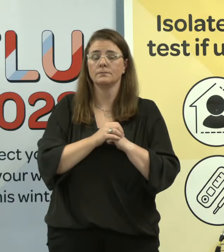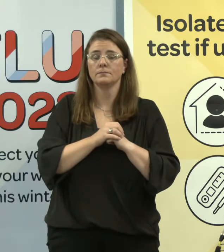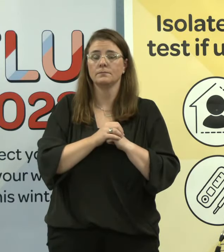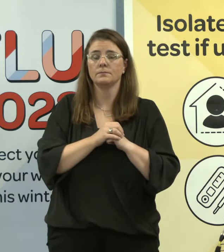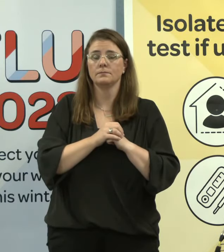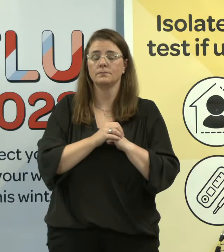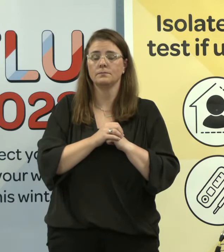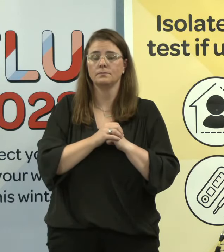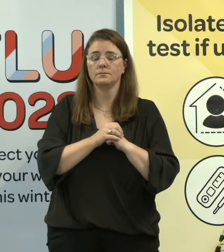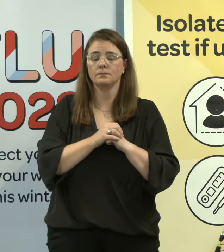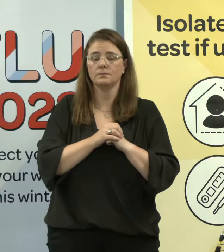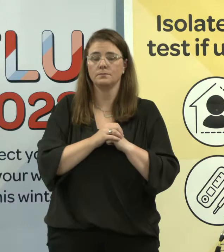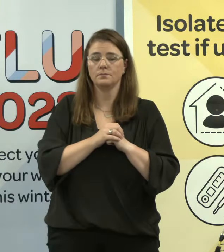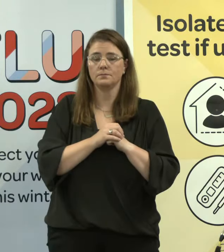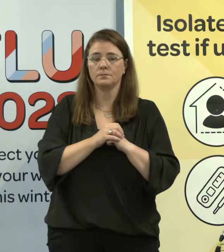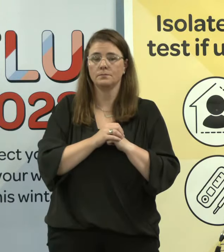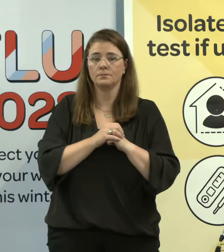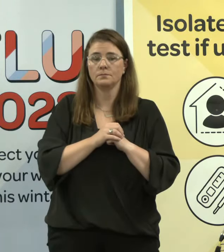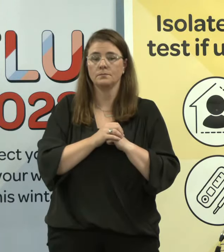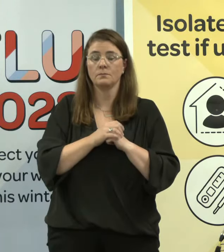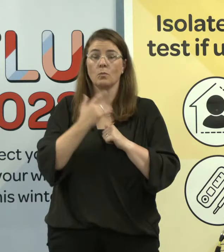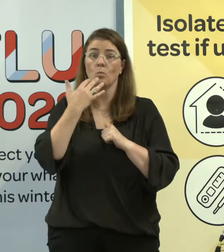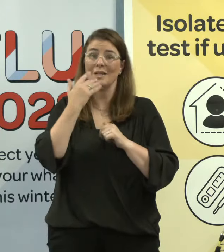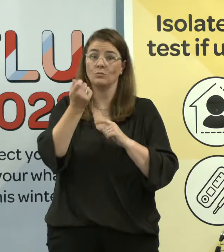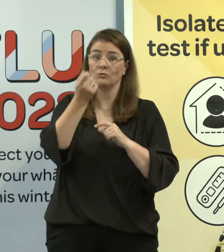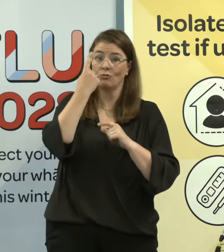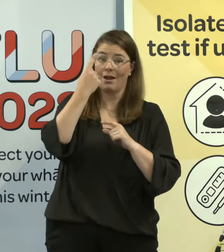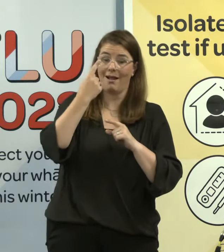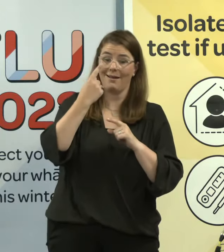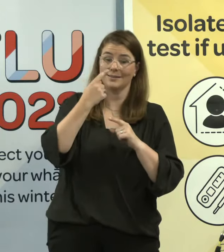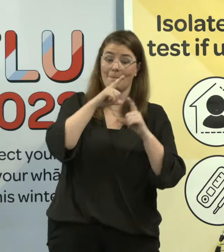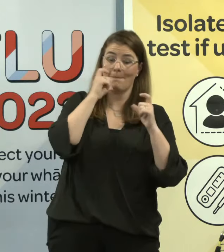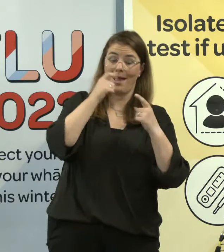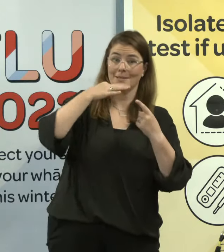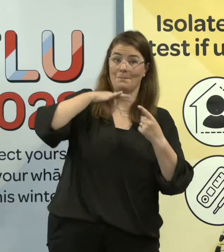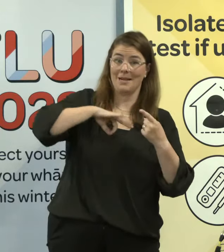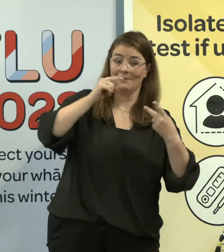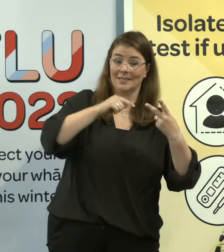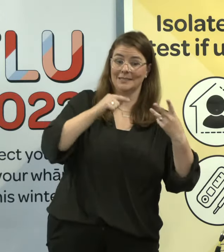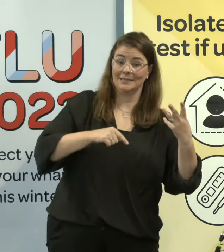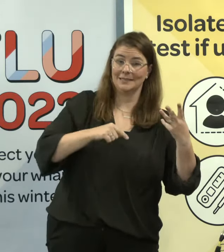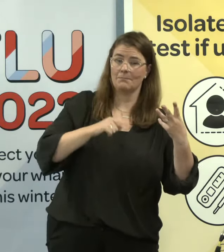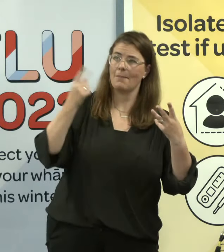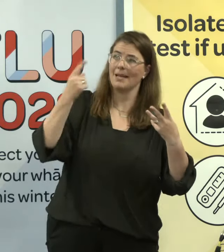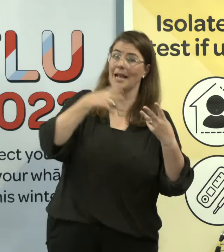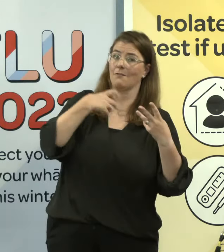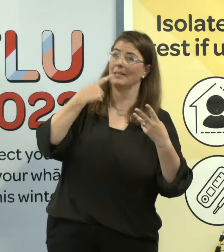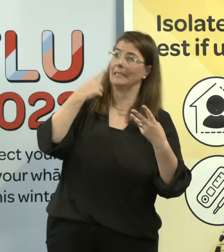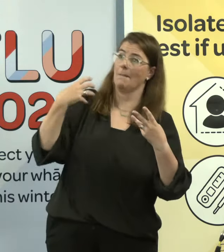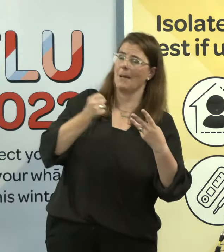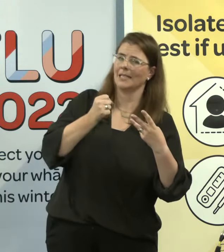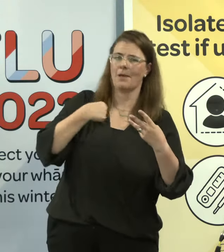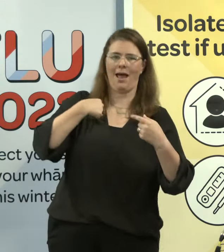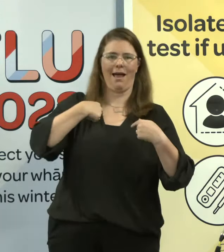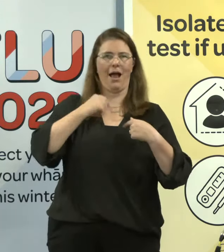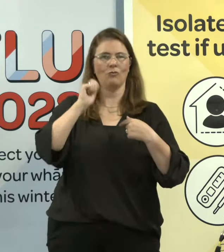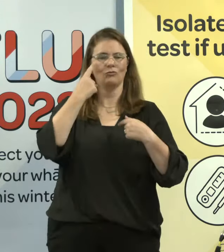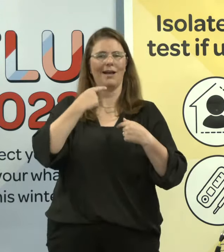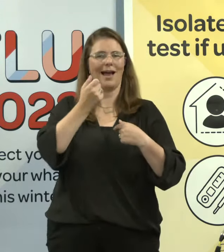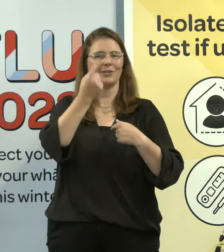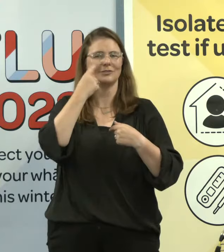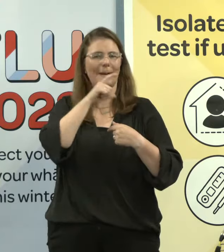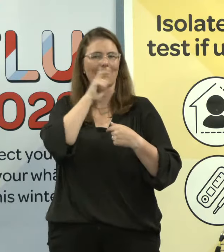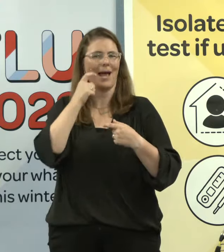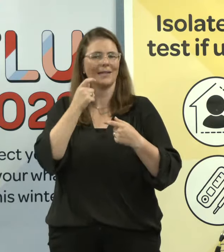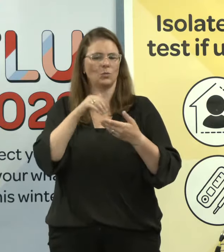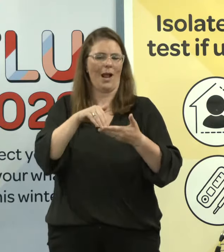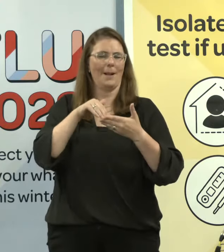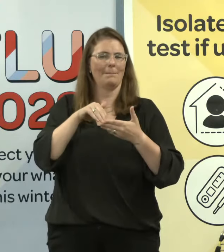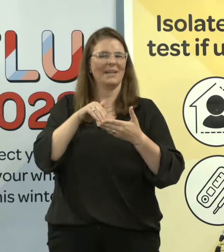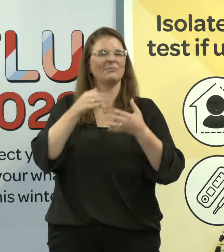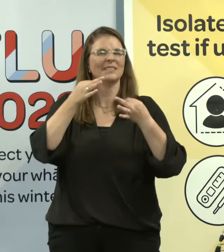waahi rereke. A tera pea ka mutu